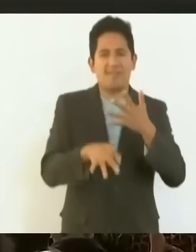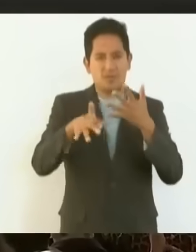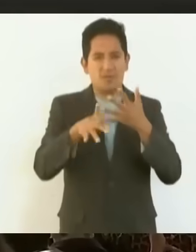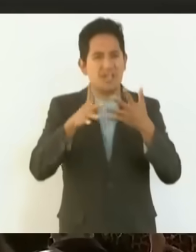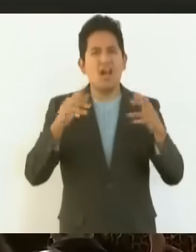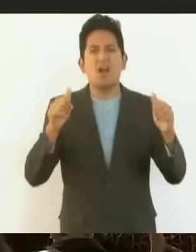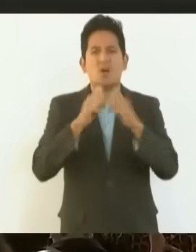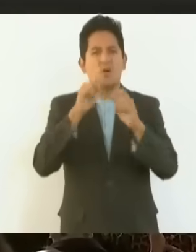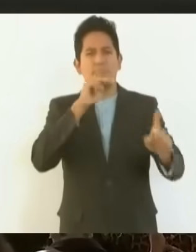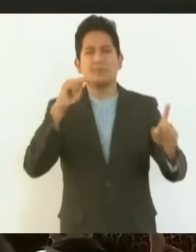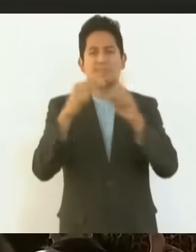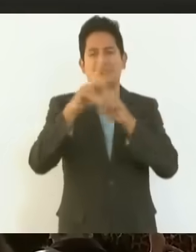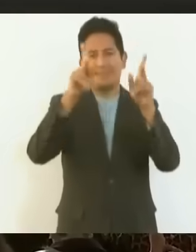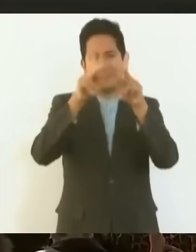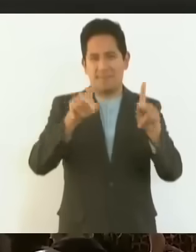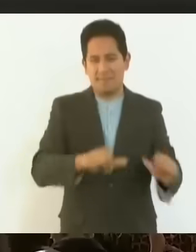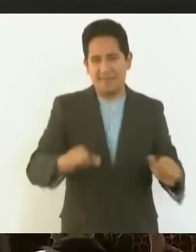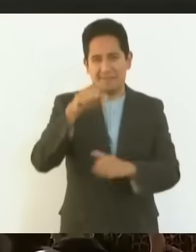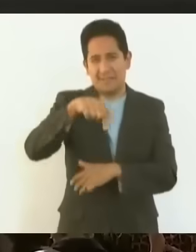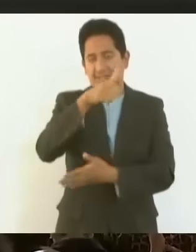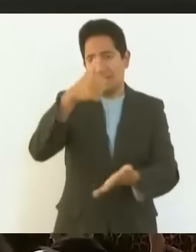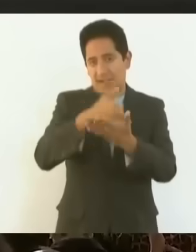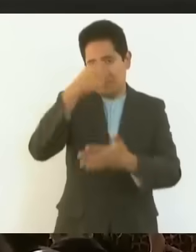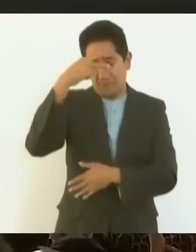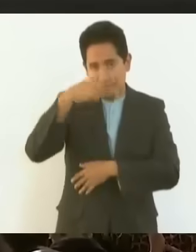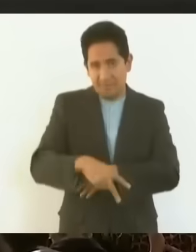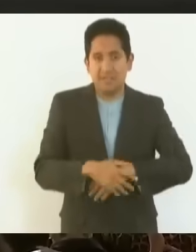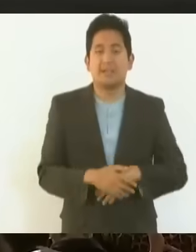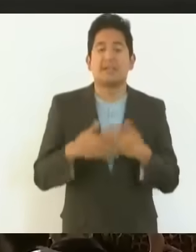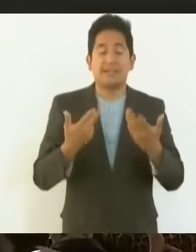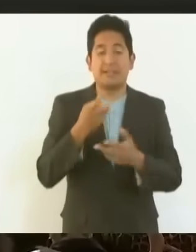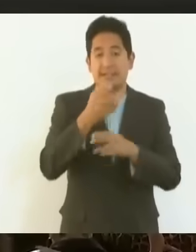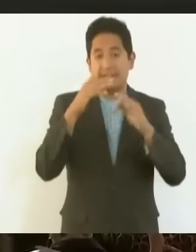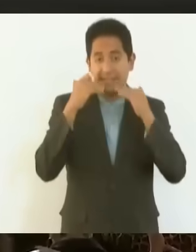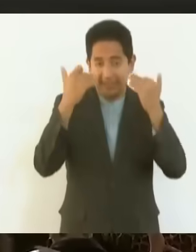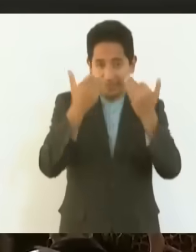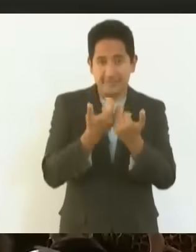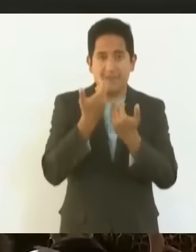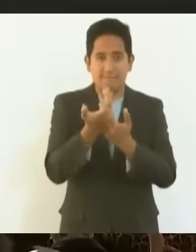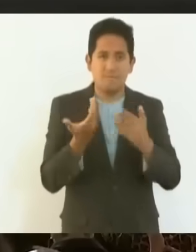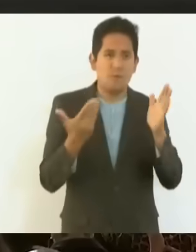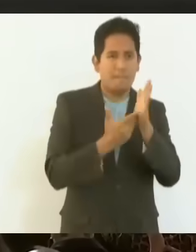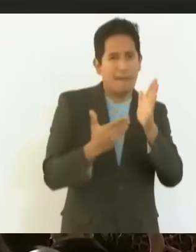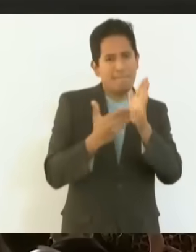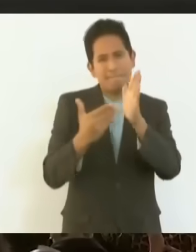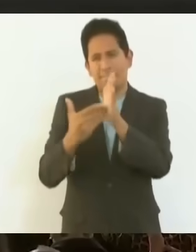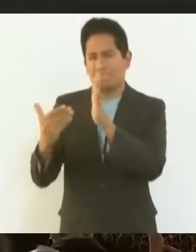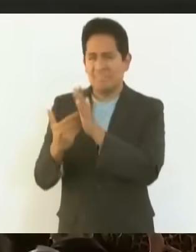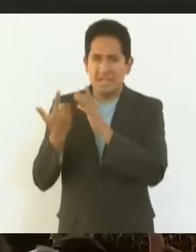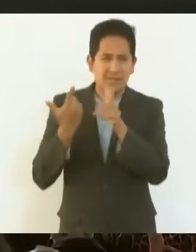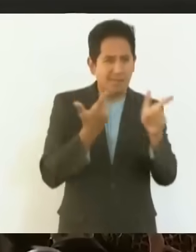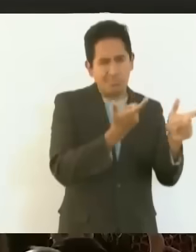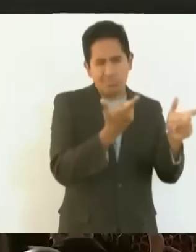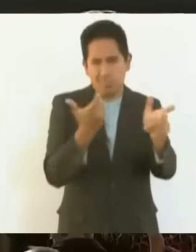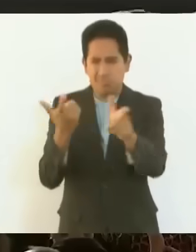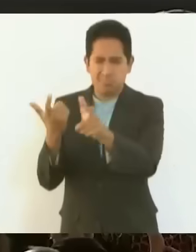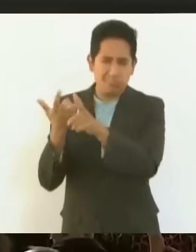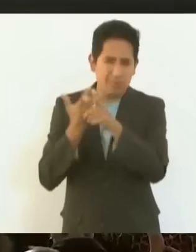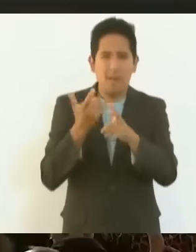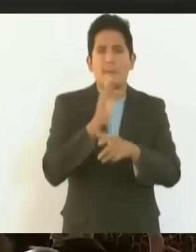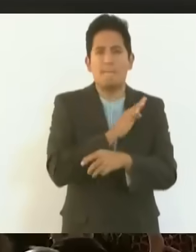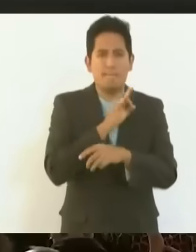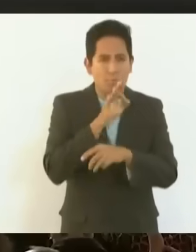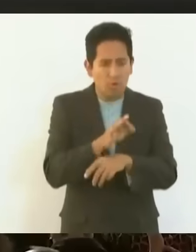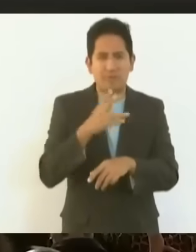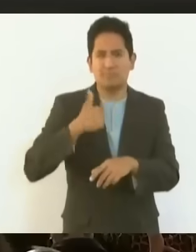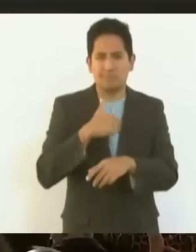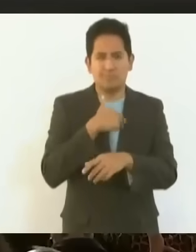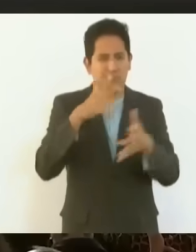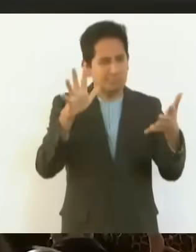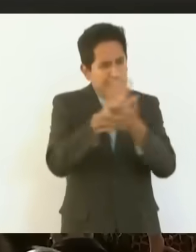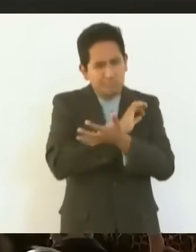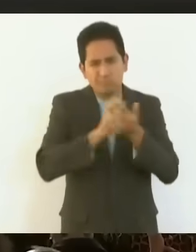ciudad de México, que logre sacar de circulación a miles de armas y que logre de salvar en el seno